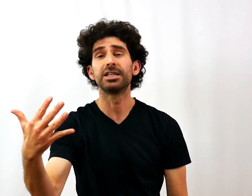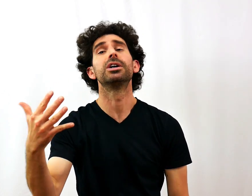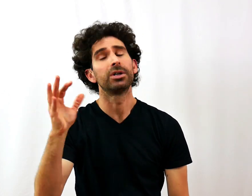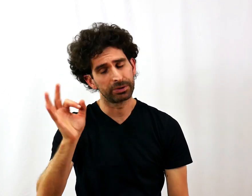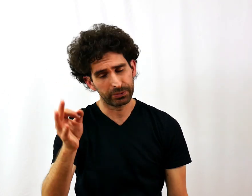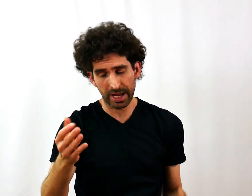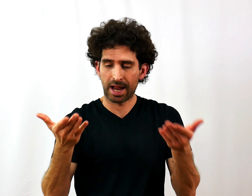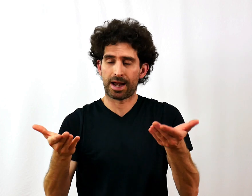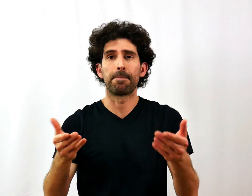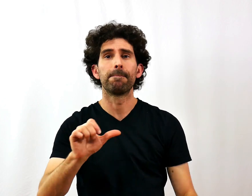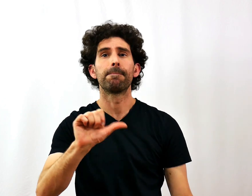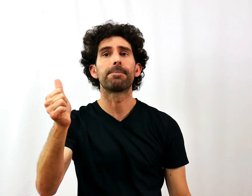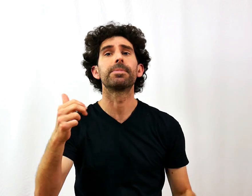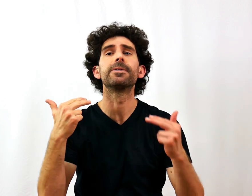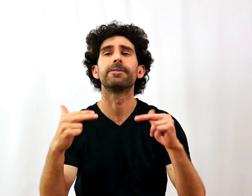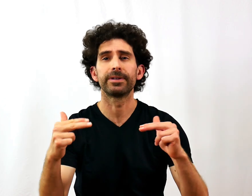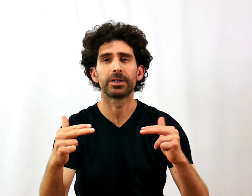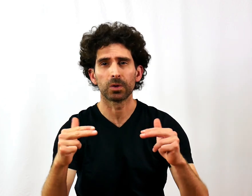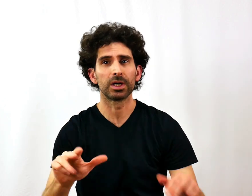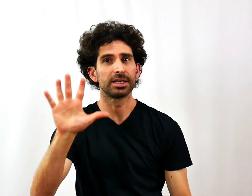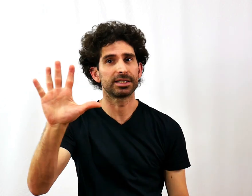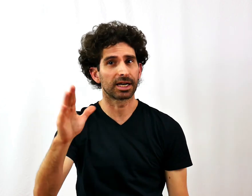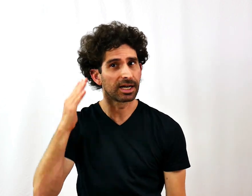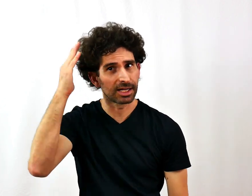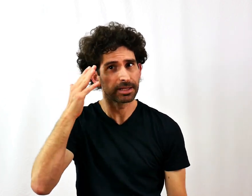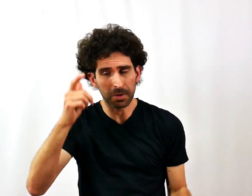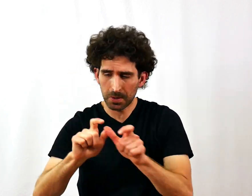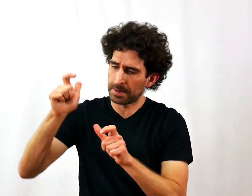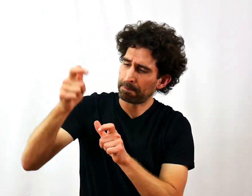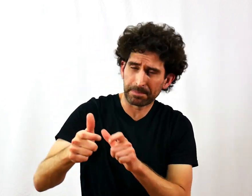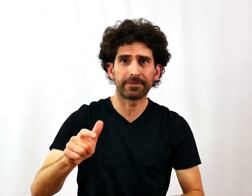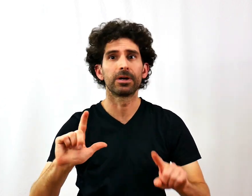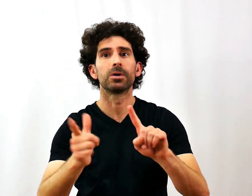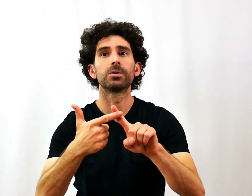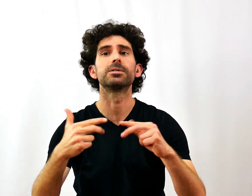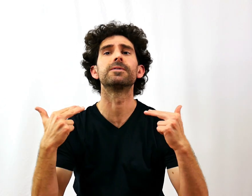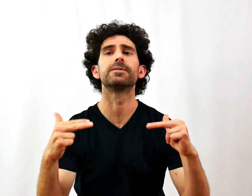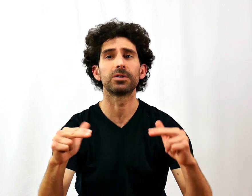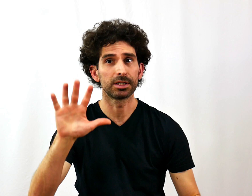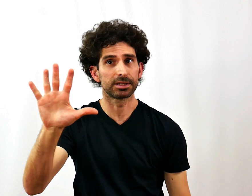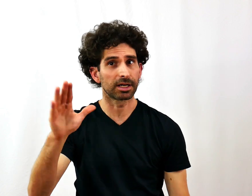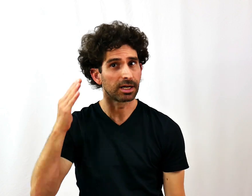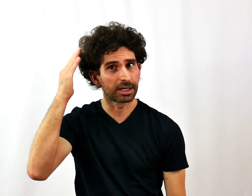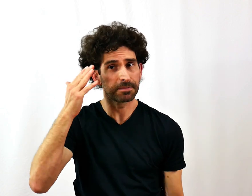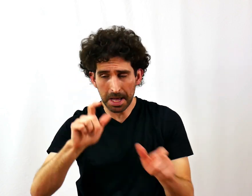Oui, cinq animaux pour la première vidéo, puis cinq animaux pour la deuxième vidéo